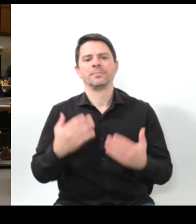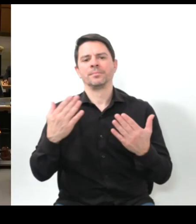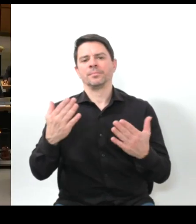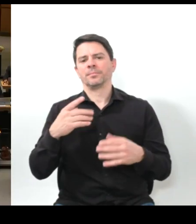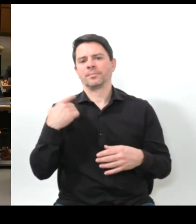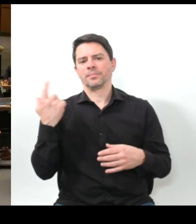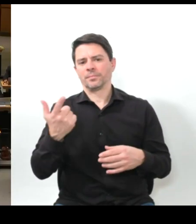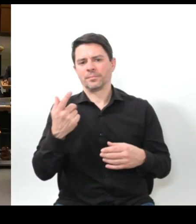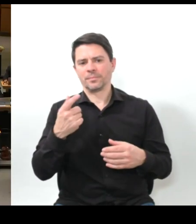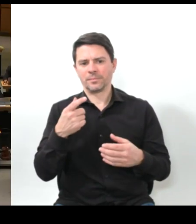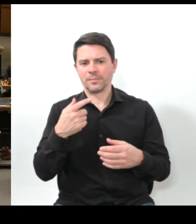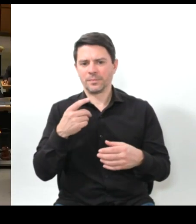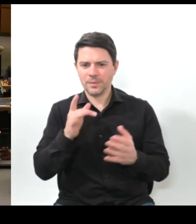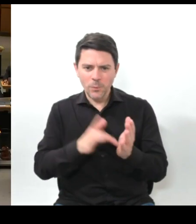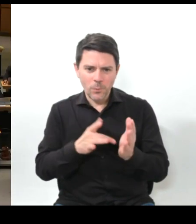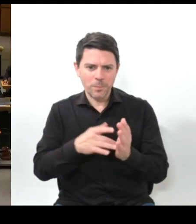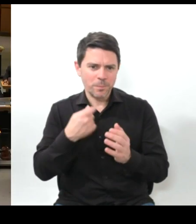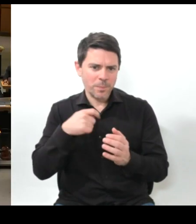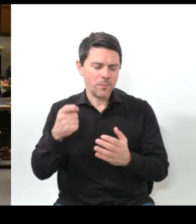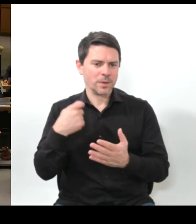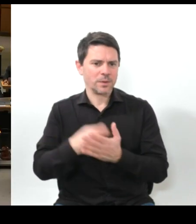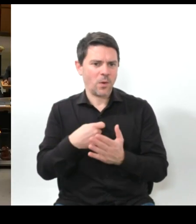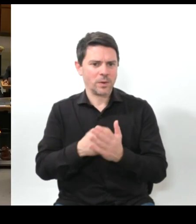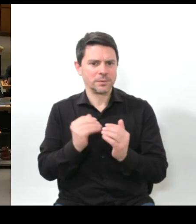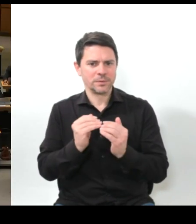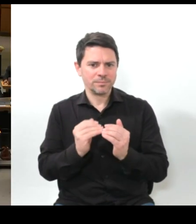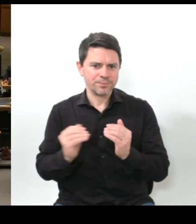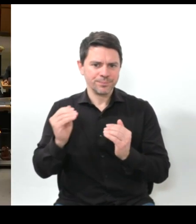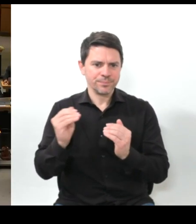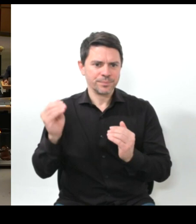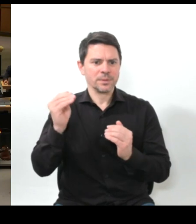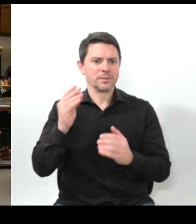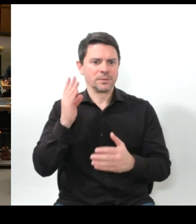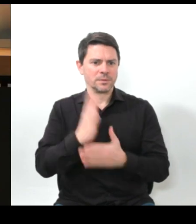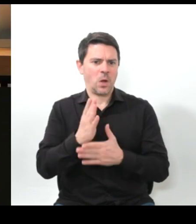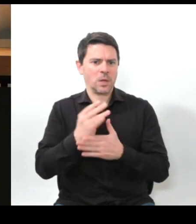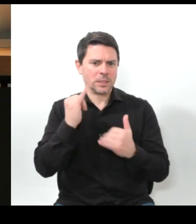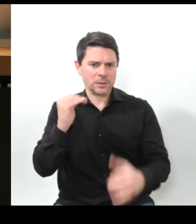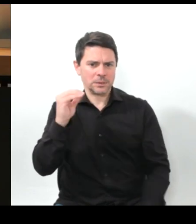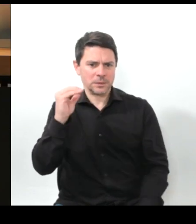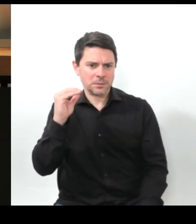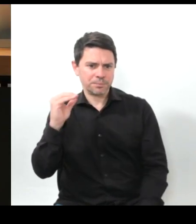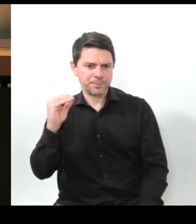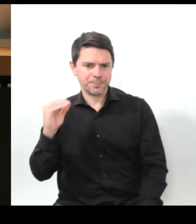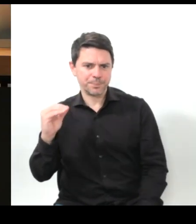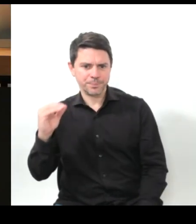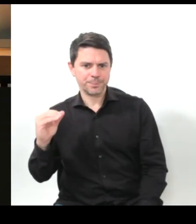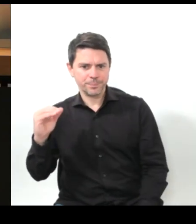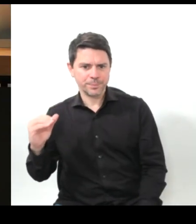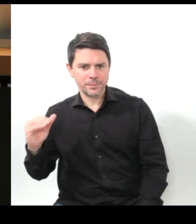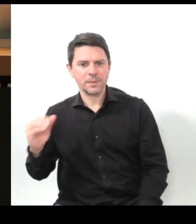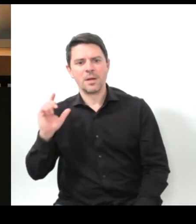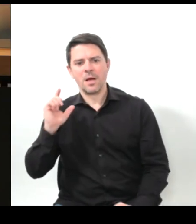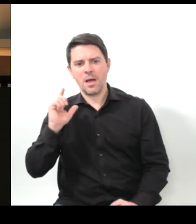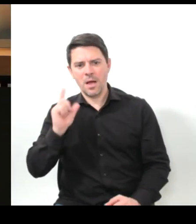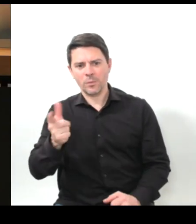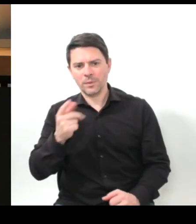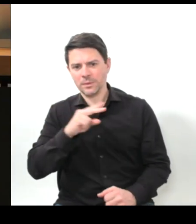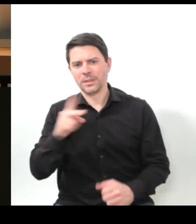Sie streiten die ganze Zeit. Sie fabulieren als Ergebnis, als Lösung über irgendwelche Enteignungen und